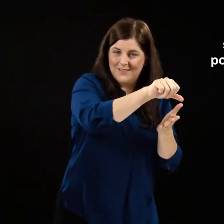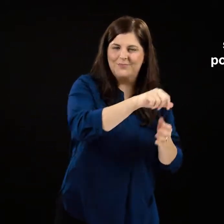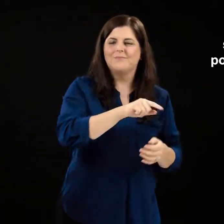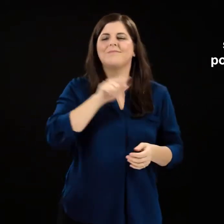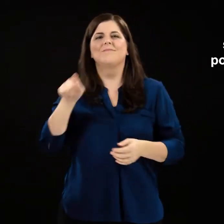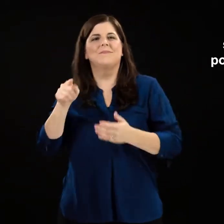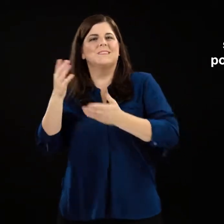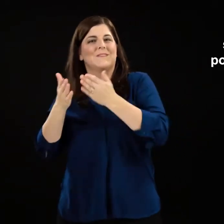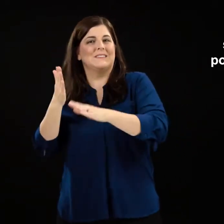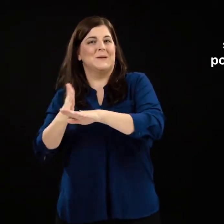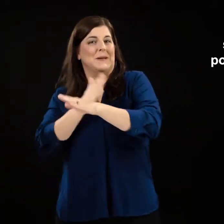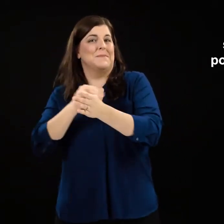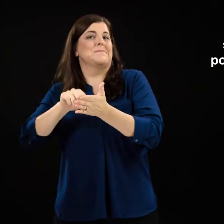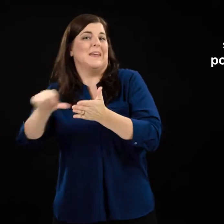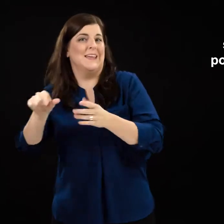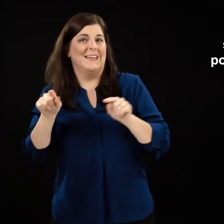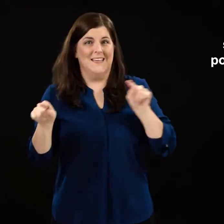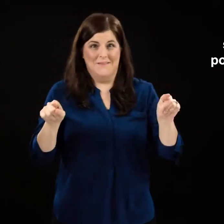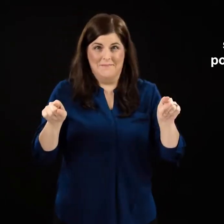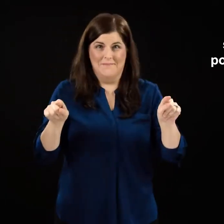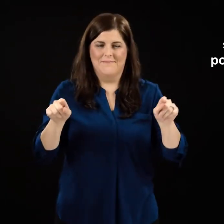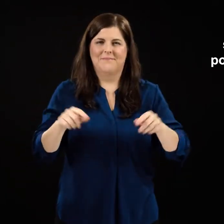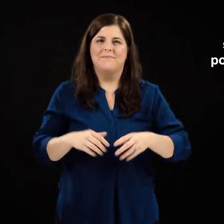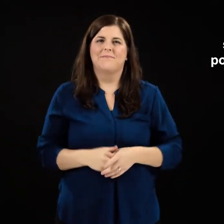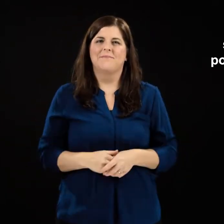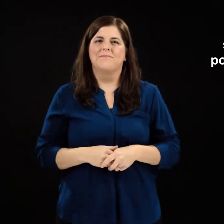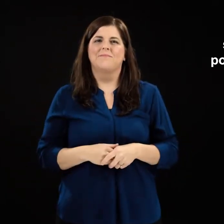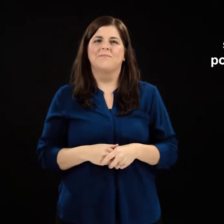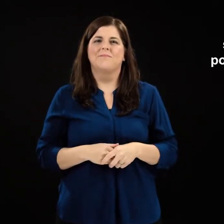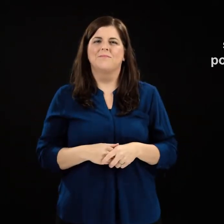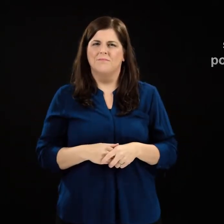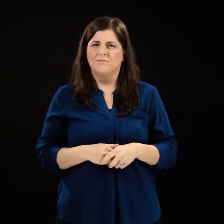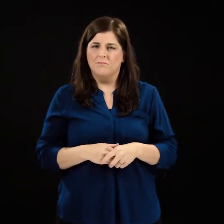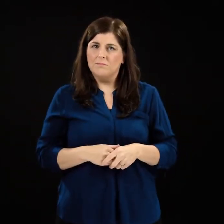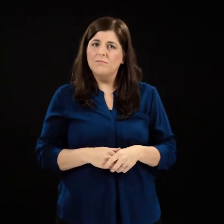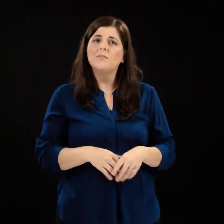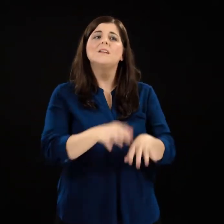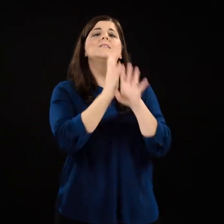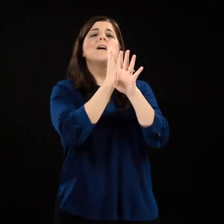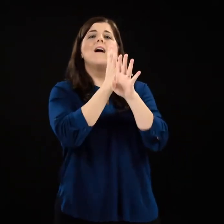L'abonné aux services postpayés reçoit une facture à la fin du mois.